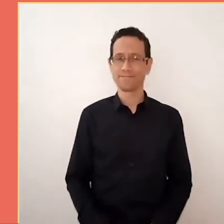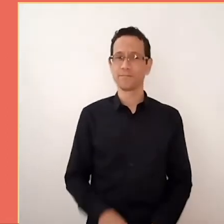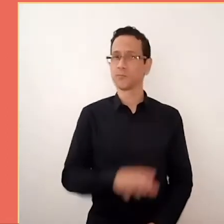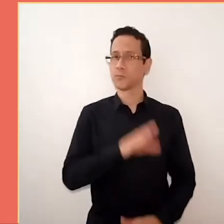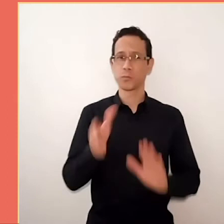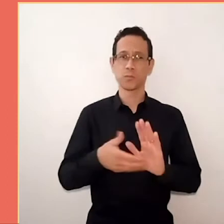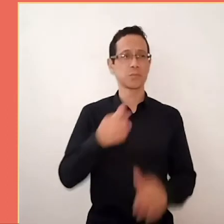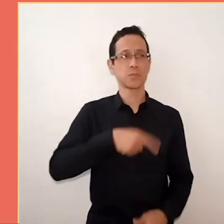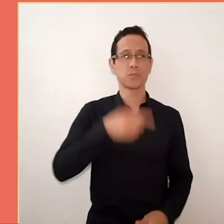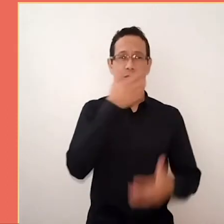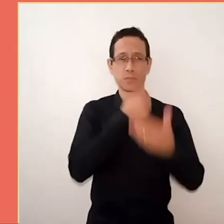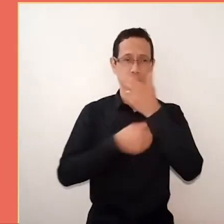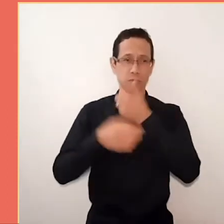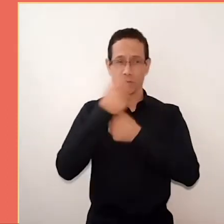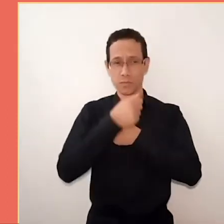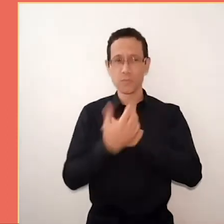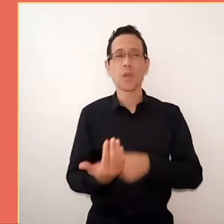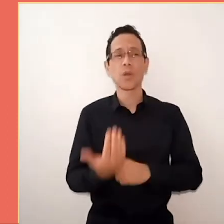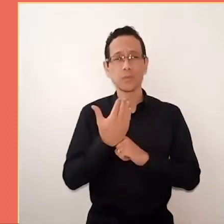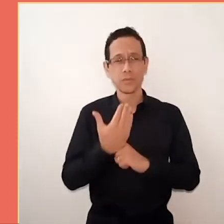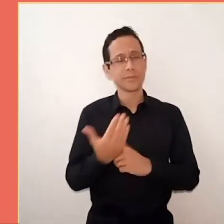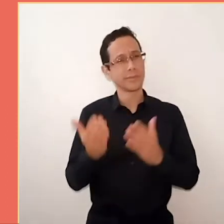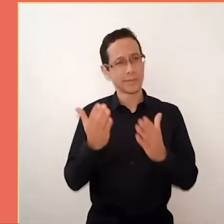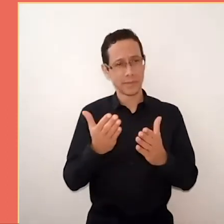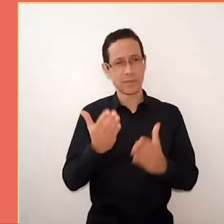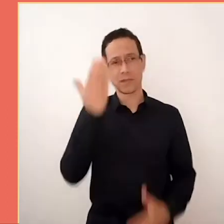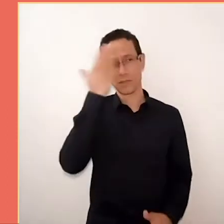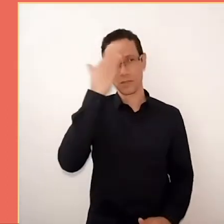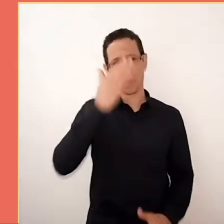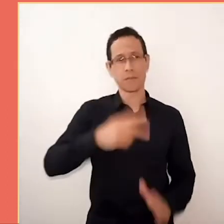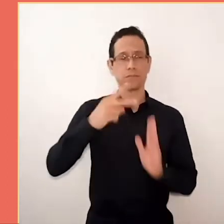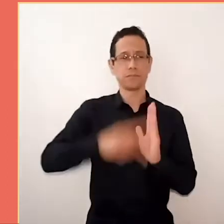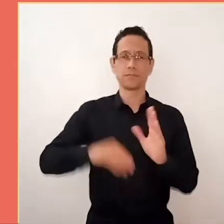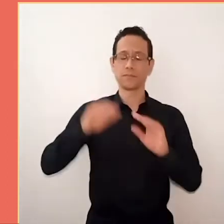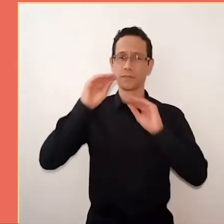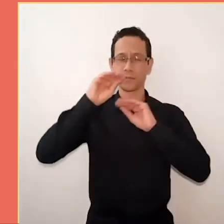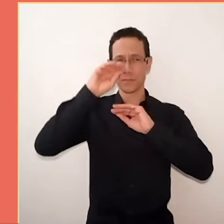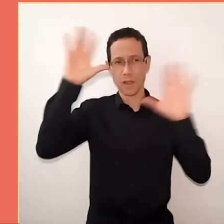nós precisamos disso. E precisamos entender essa literatura como arte. O que eu queria dizer?